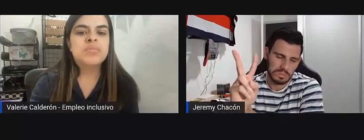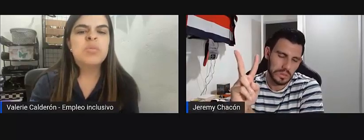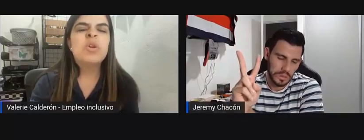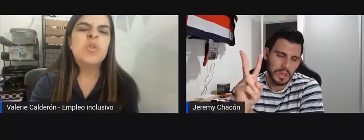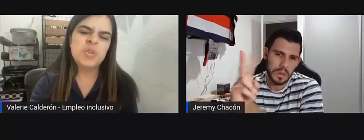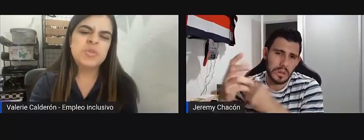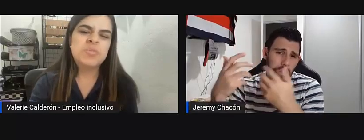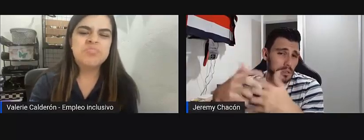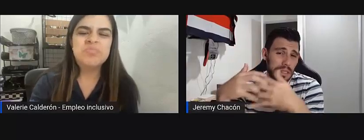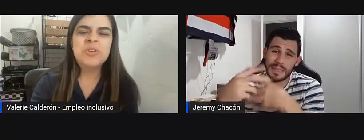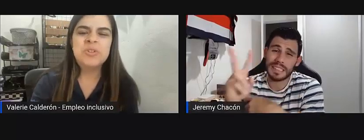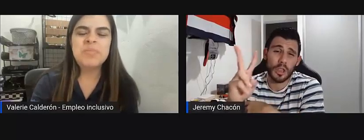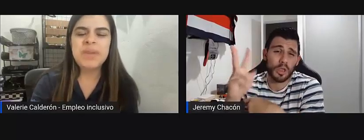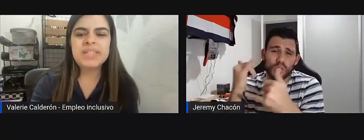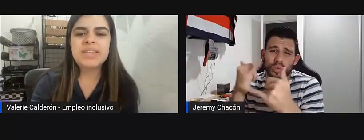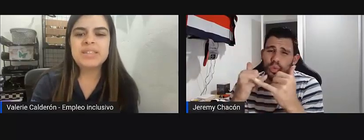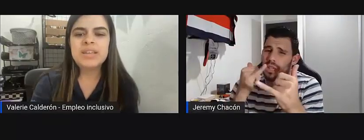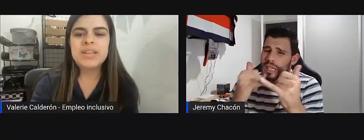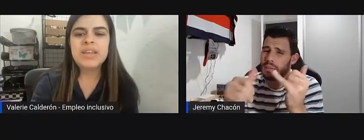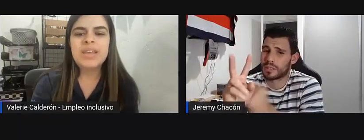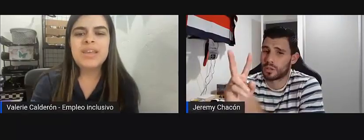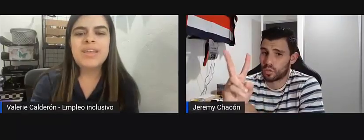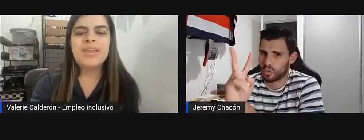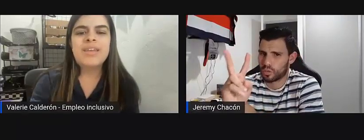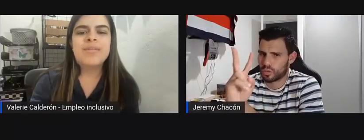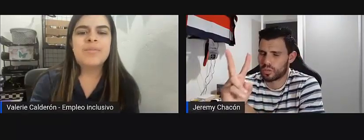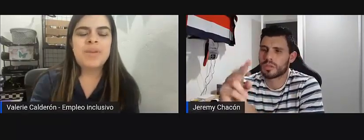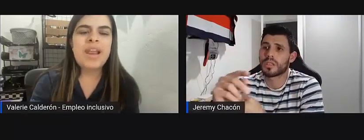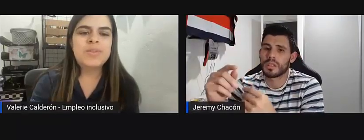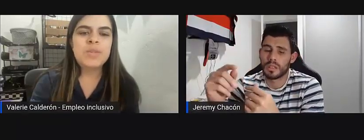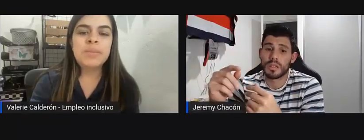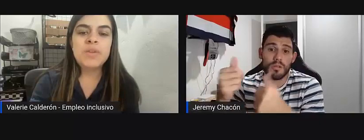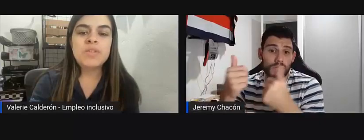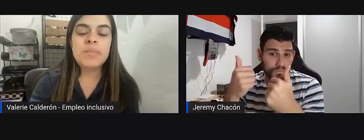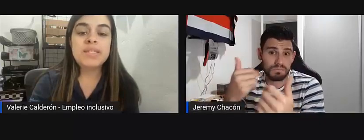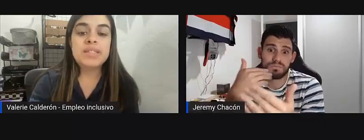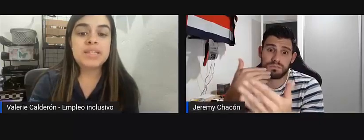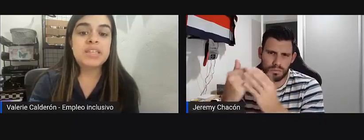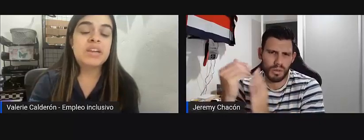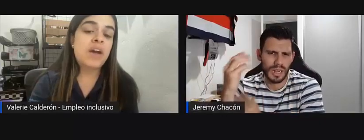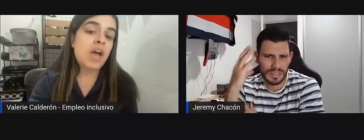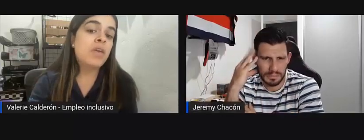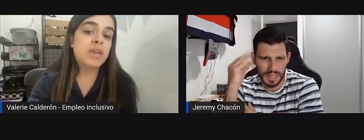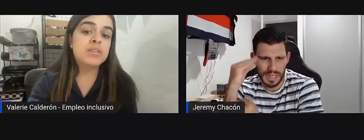bueno dos dos empresas verdad las últimas dos empresas en las que he trabajado que